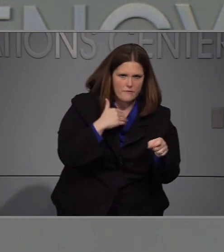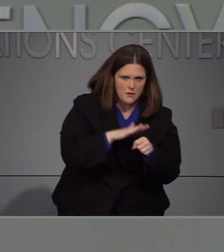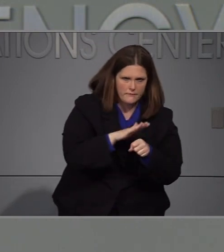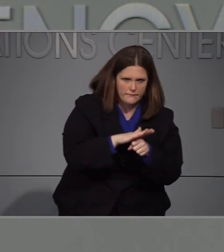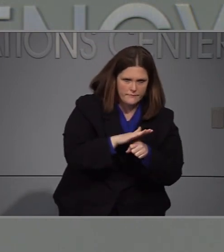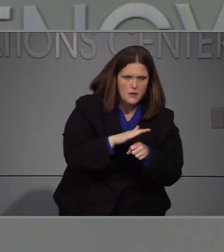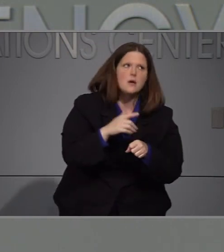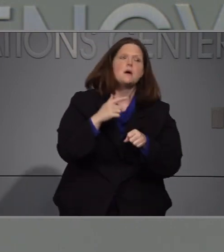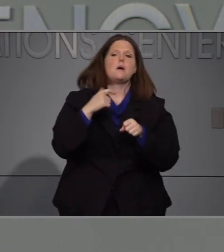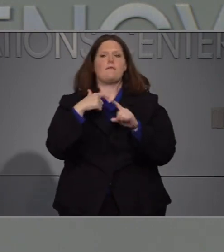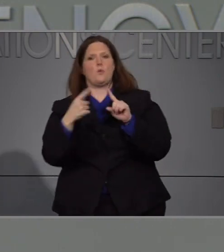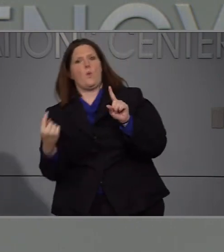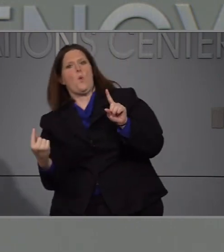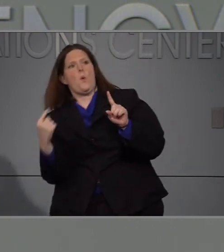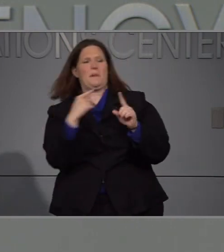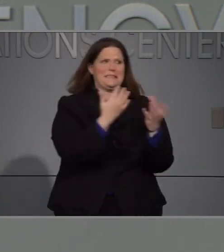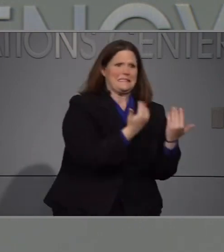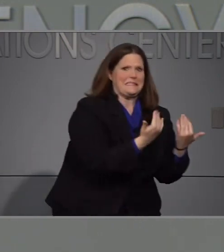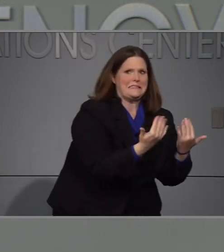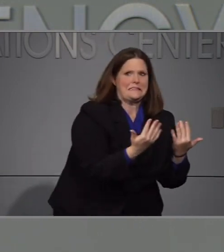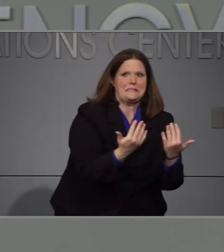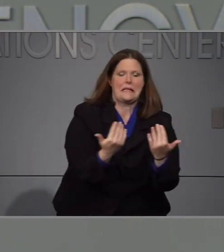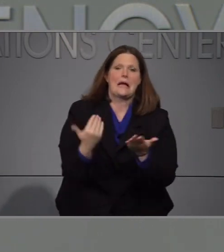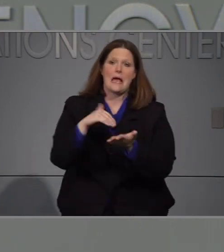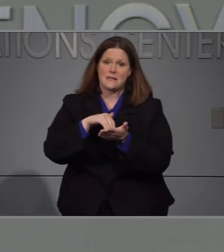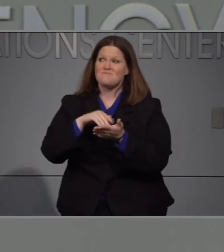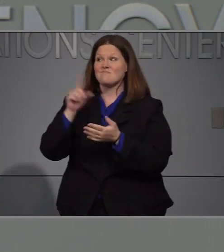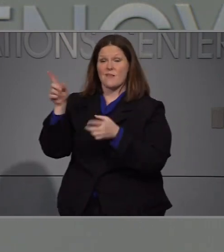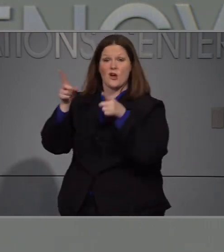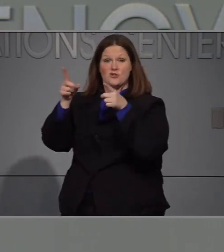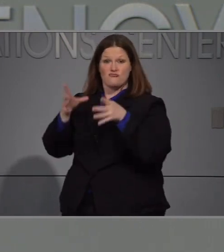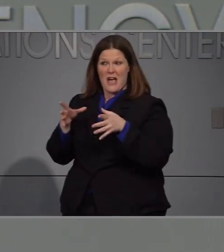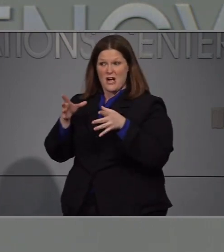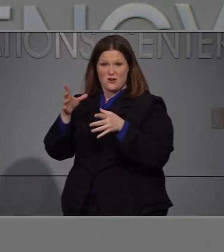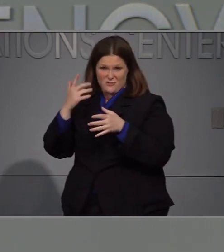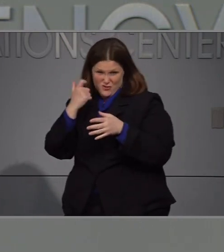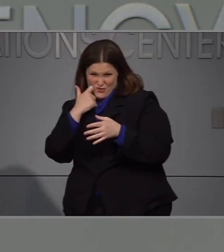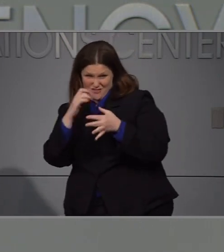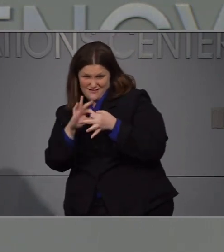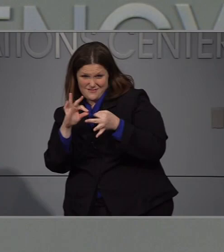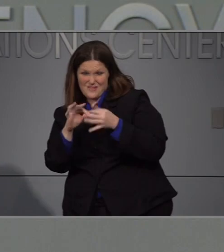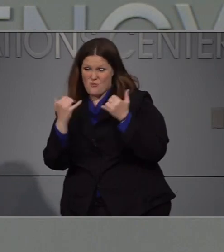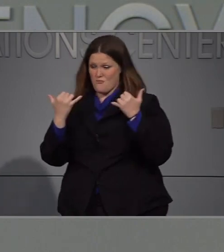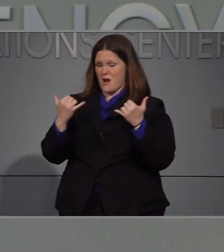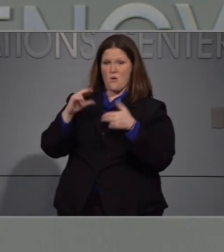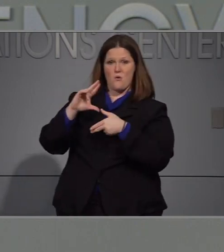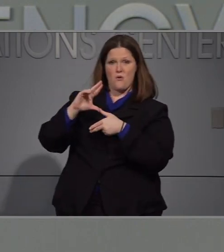acabar con nuestros recursos que y tendremos que volver a comprar y y no estro. Nuestro